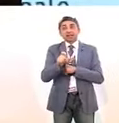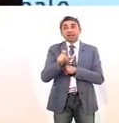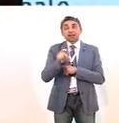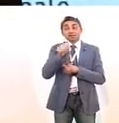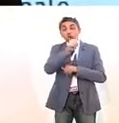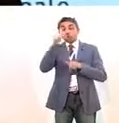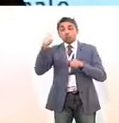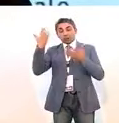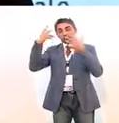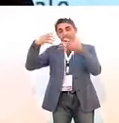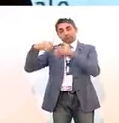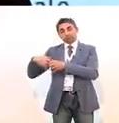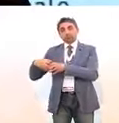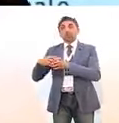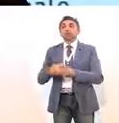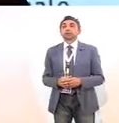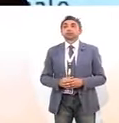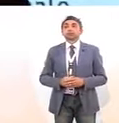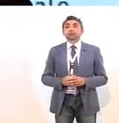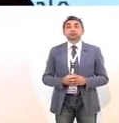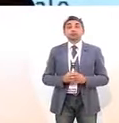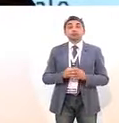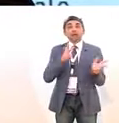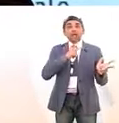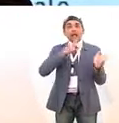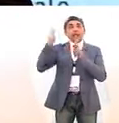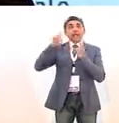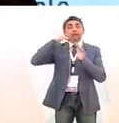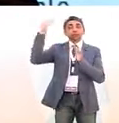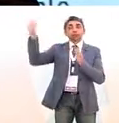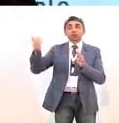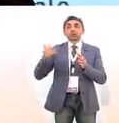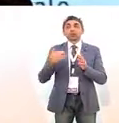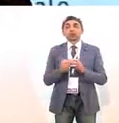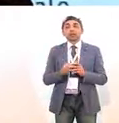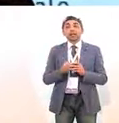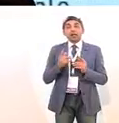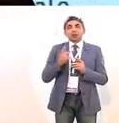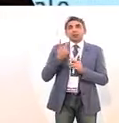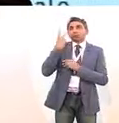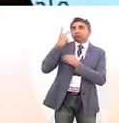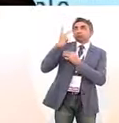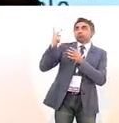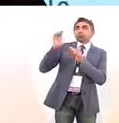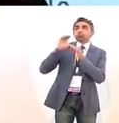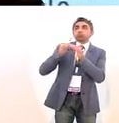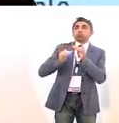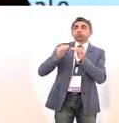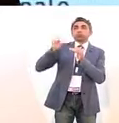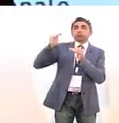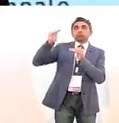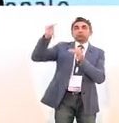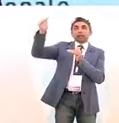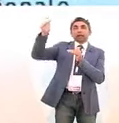L’export che ha una prospettiva di crescita – Maurizio sa bene cosa significhi nel suo